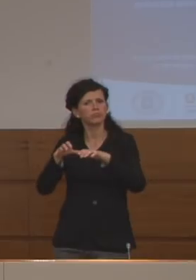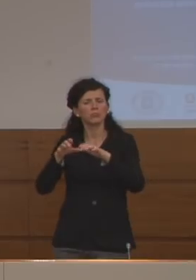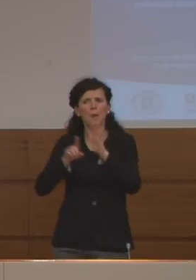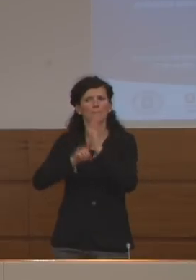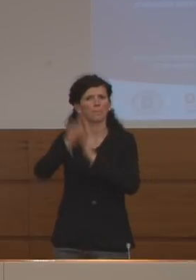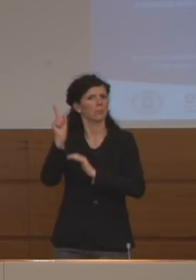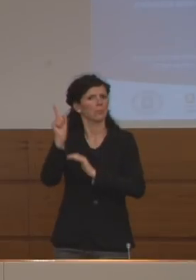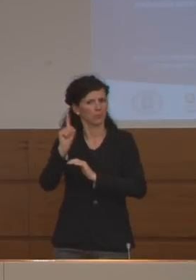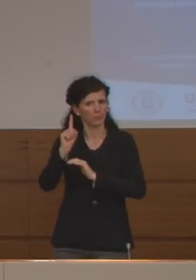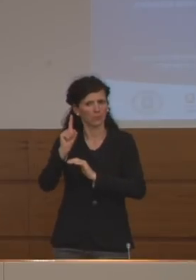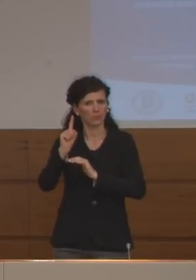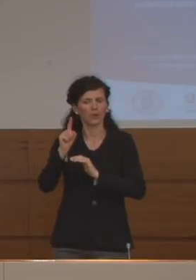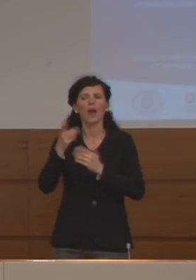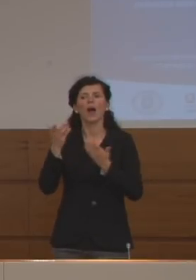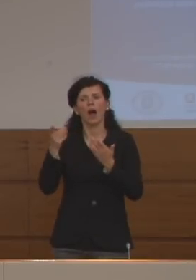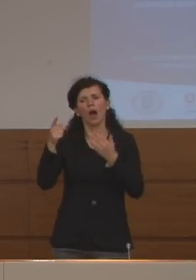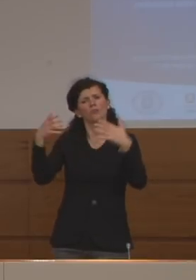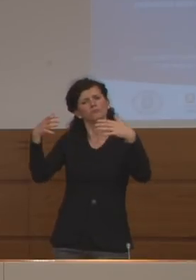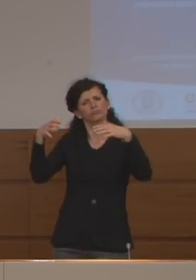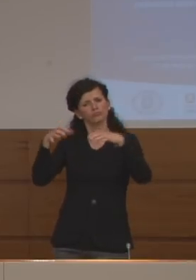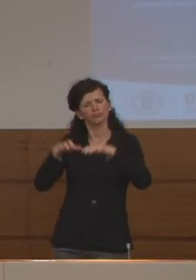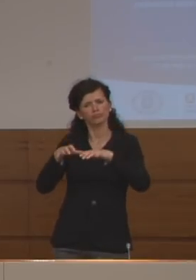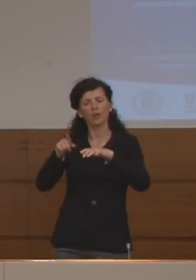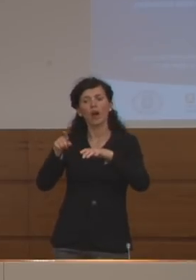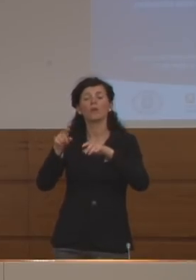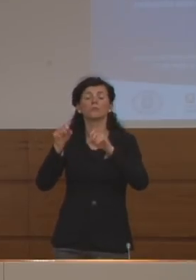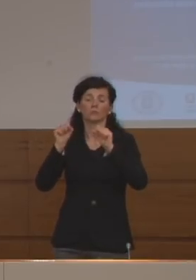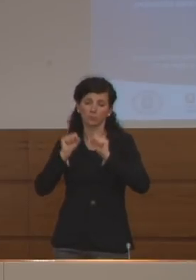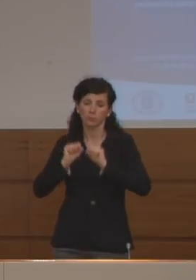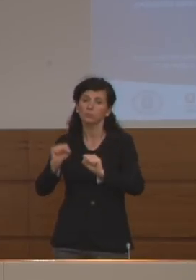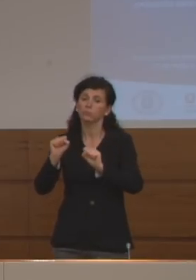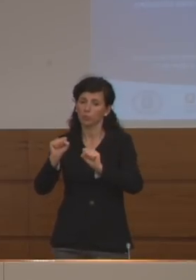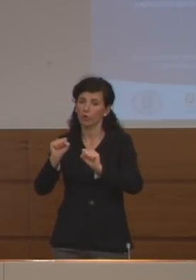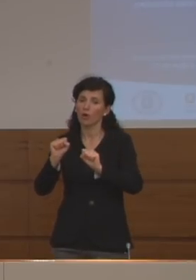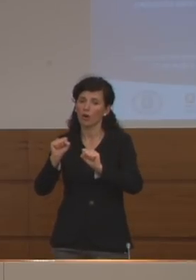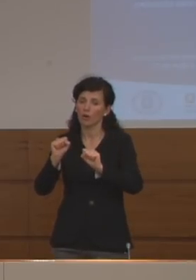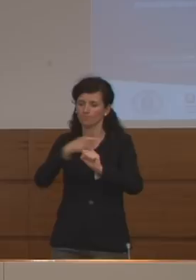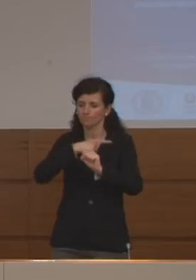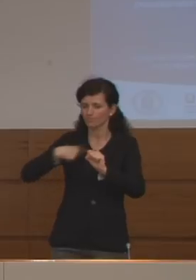ragionevolmente, ma è anche una delle ragioni per cui andremo a condurre questi